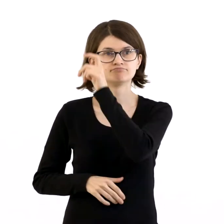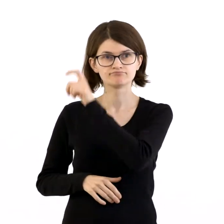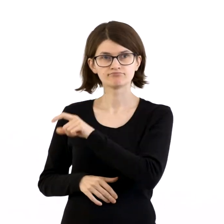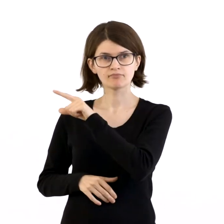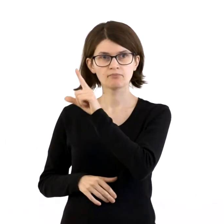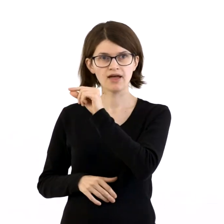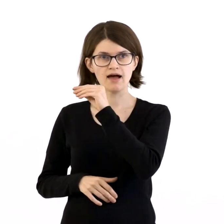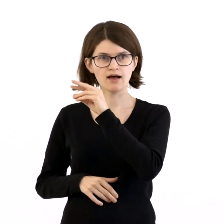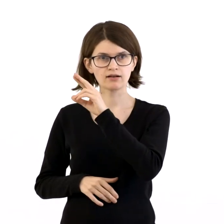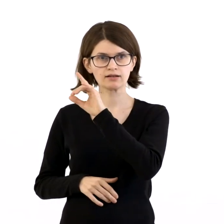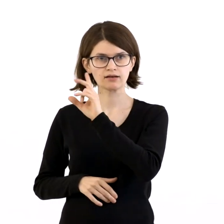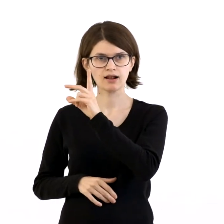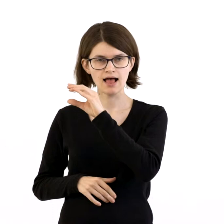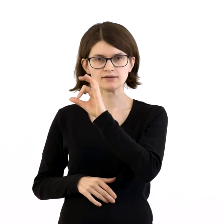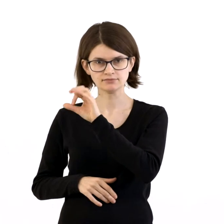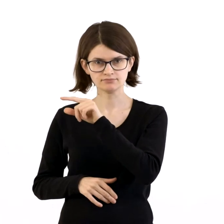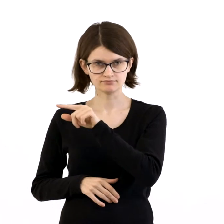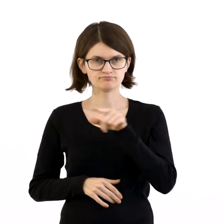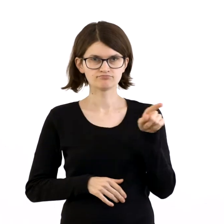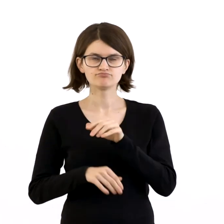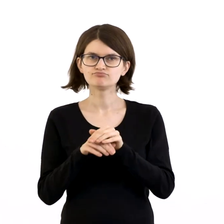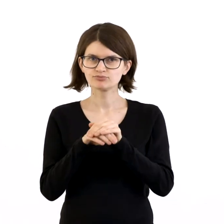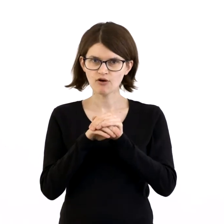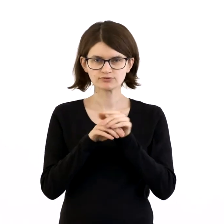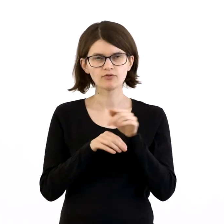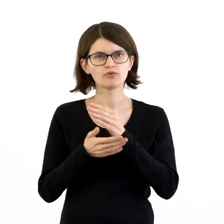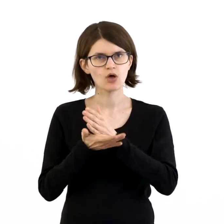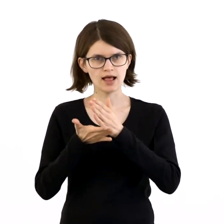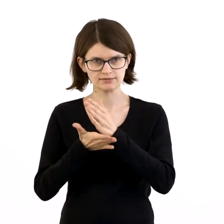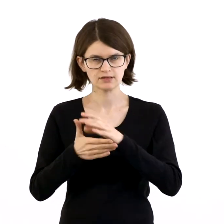Przyjaciel i doradca Peryklesa.